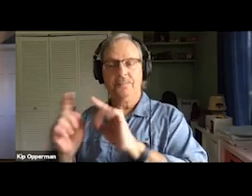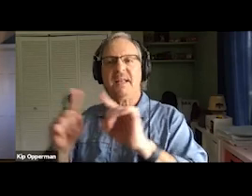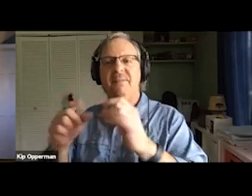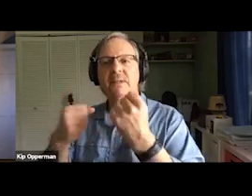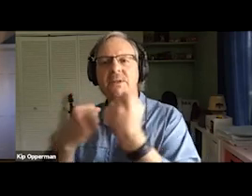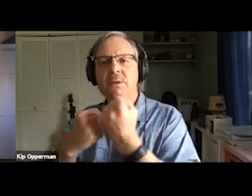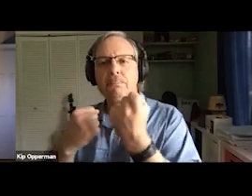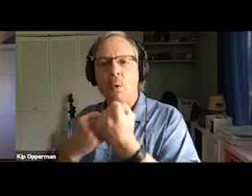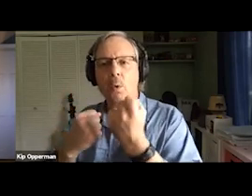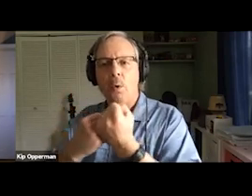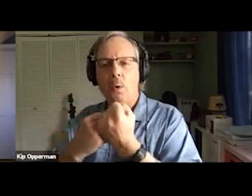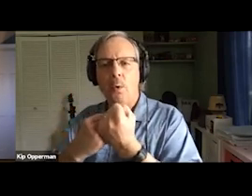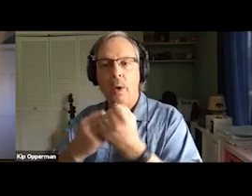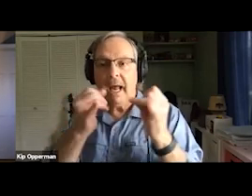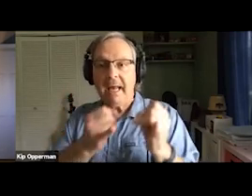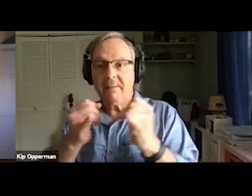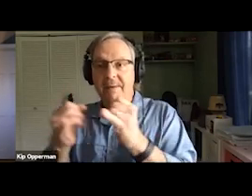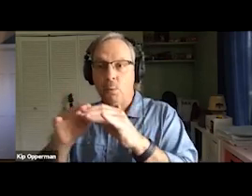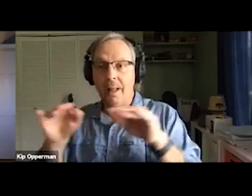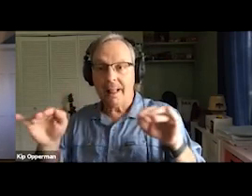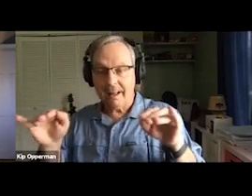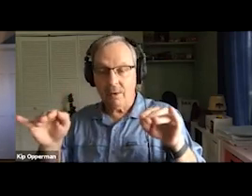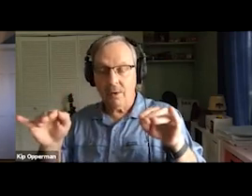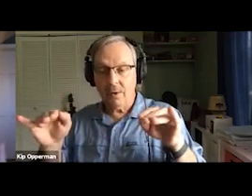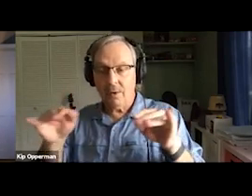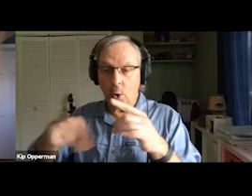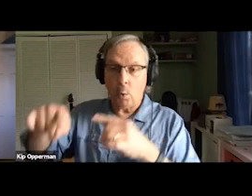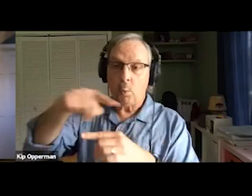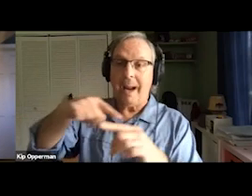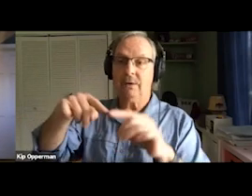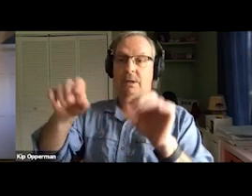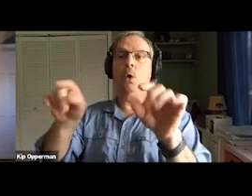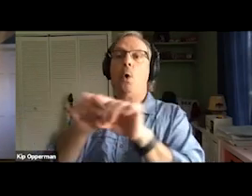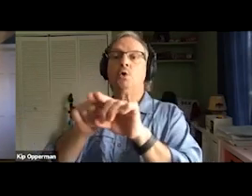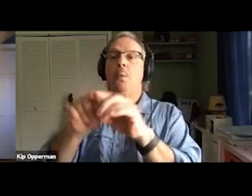nuevamente, a nivel individual, así como a nivel organizacional y sistémico